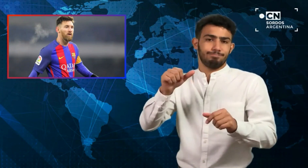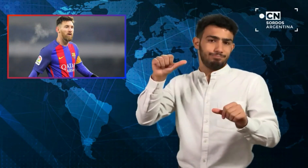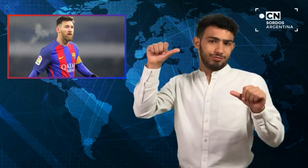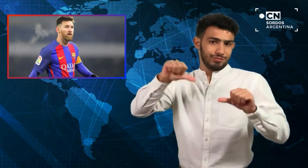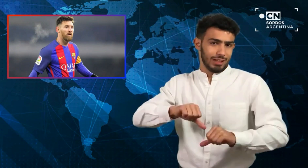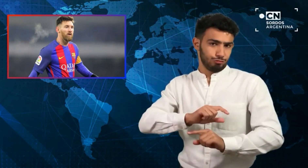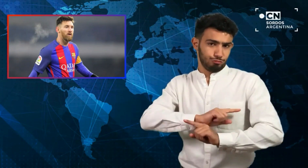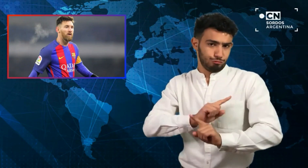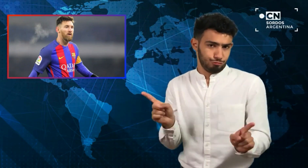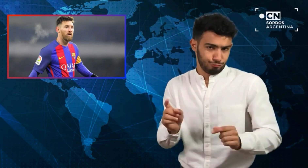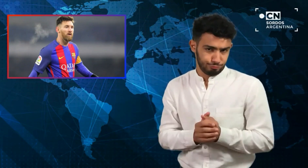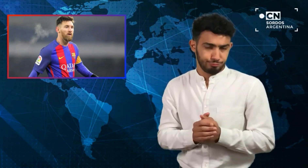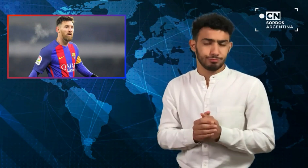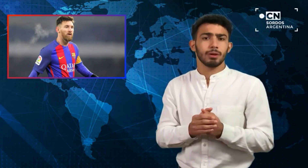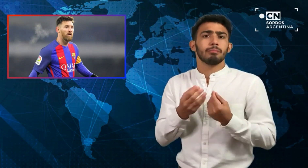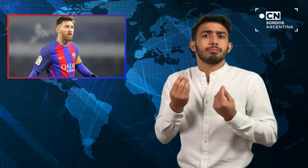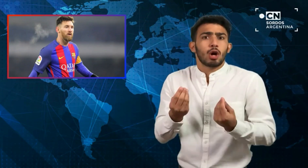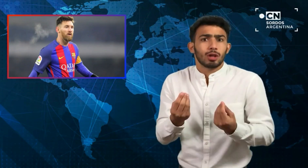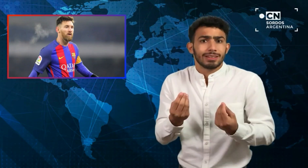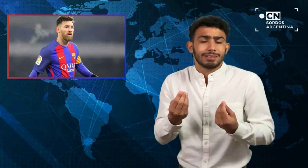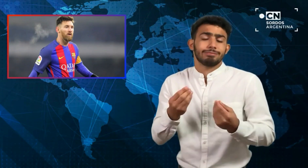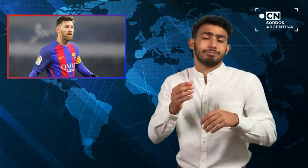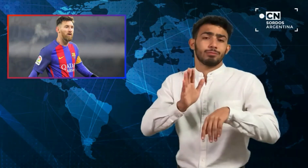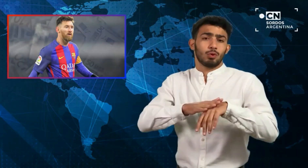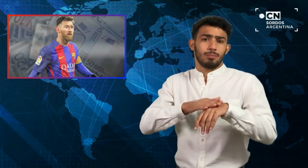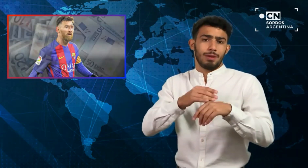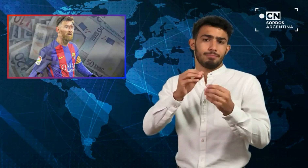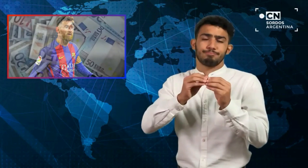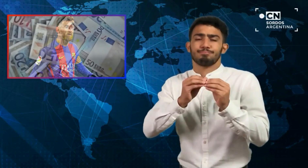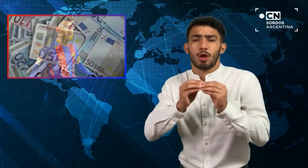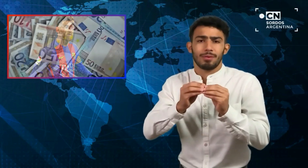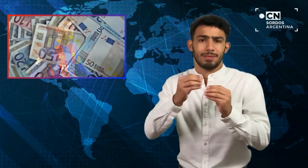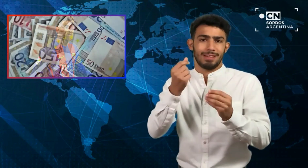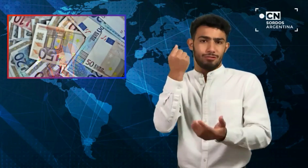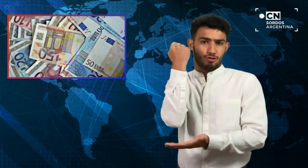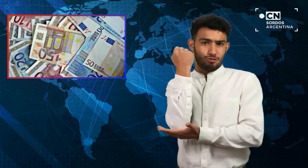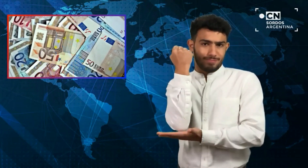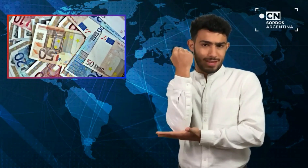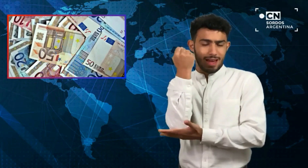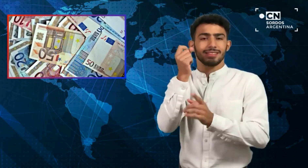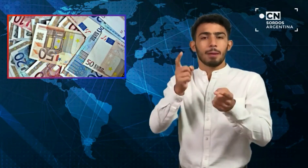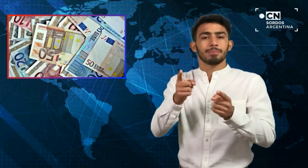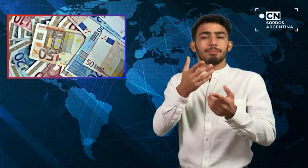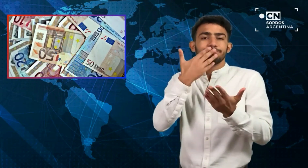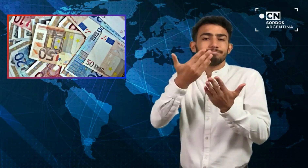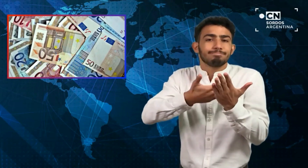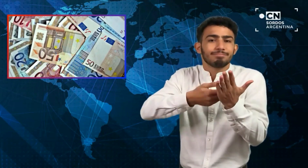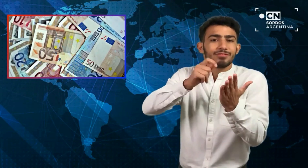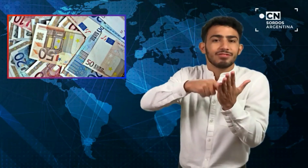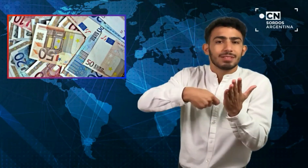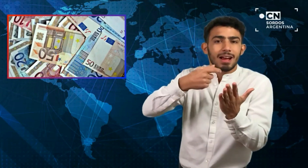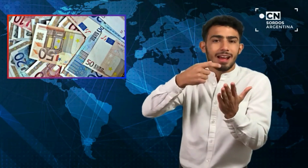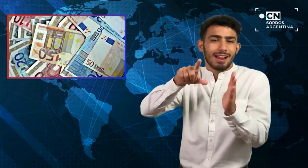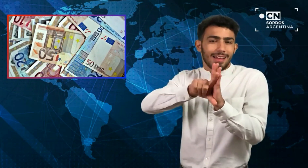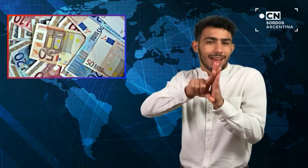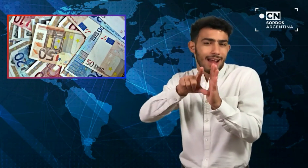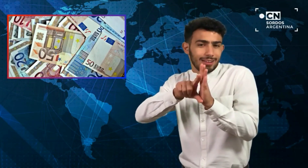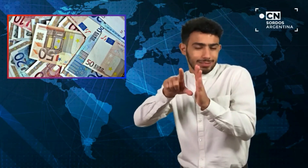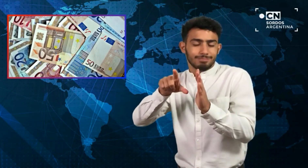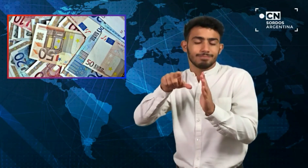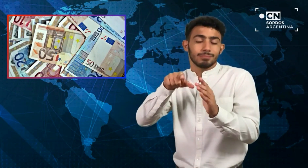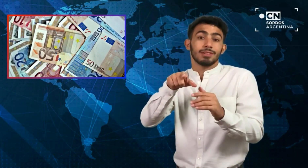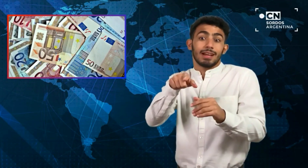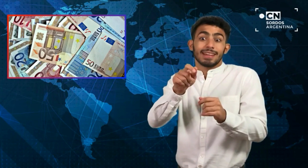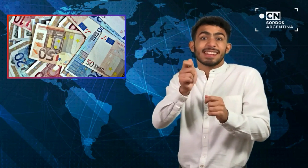no se podrá formalizar debido a obstáculos económicos y estructurales”,